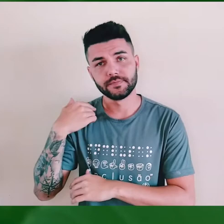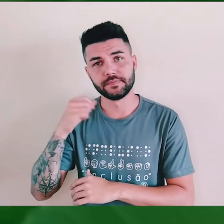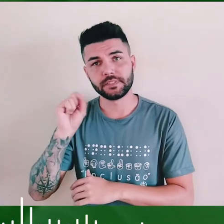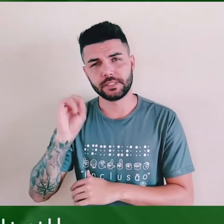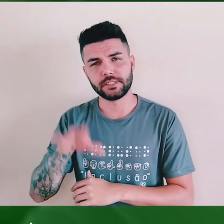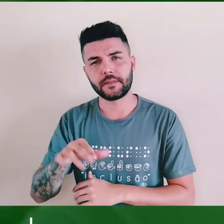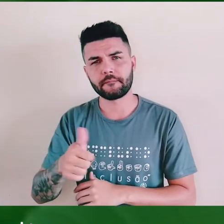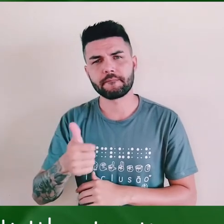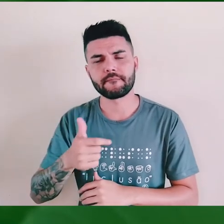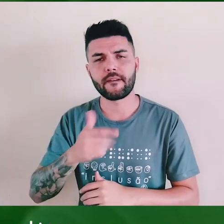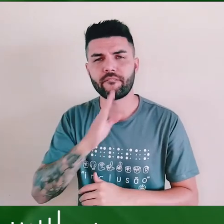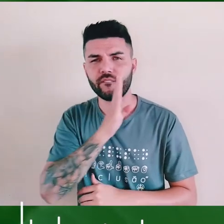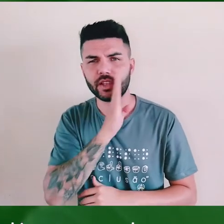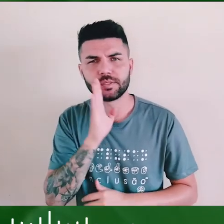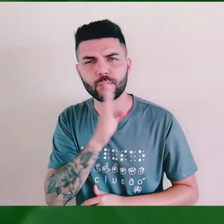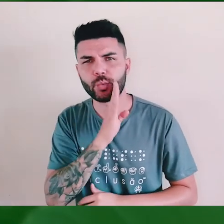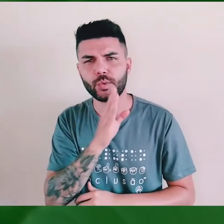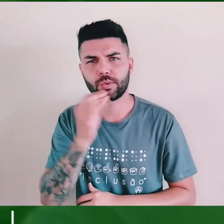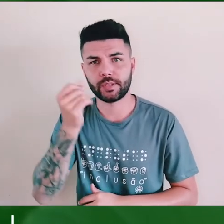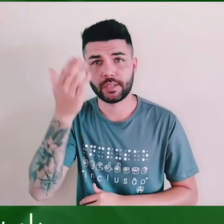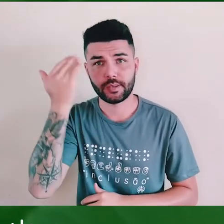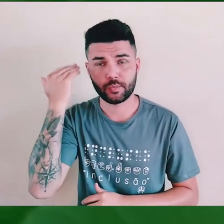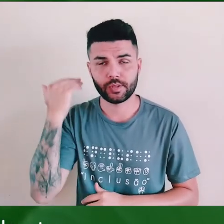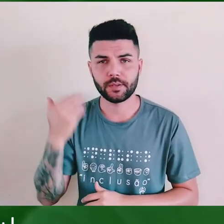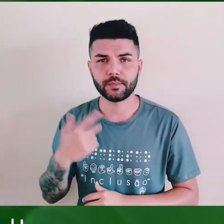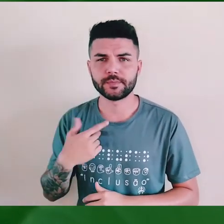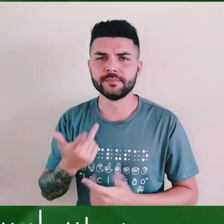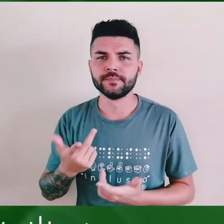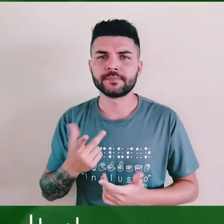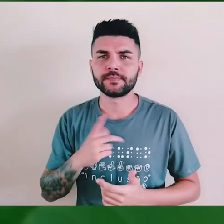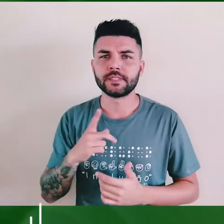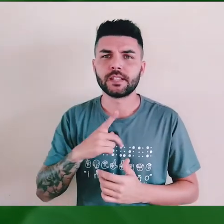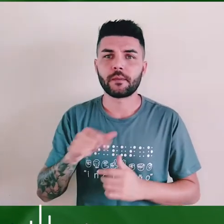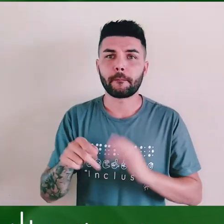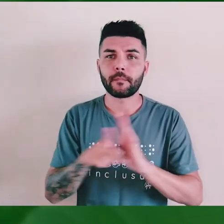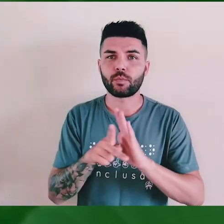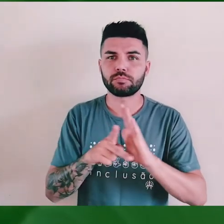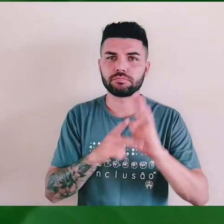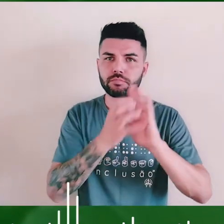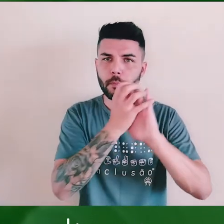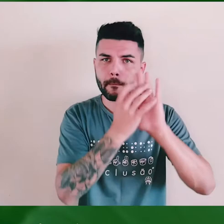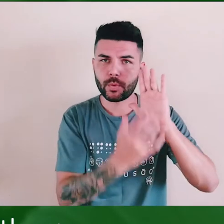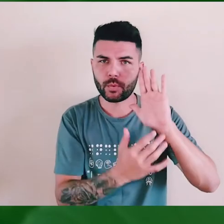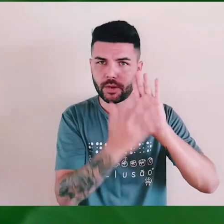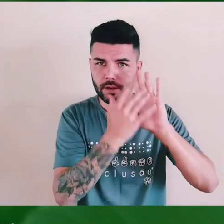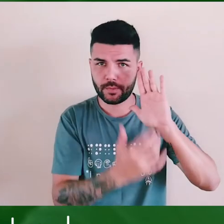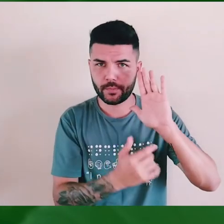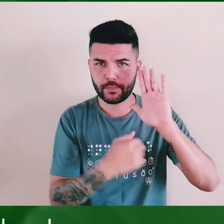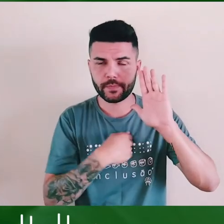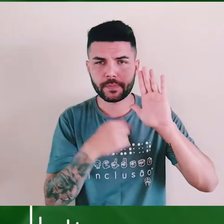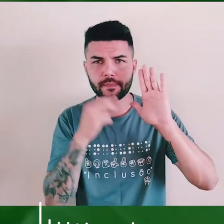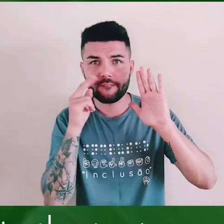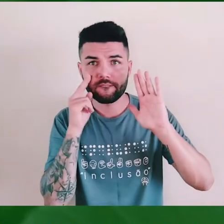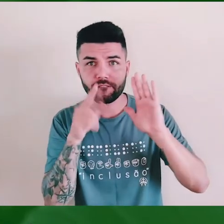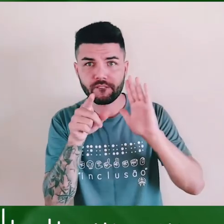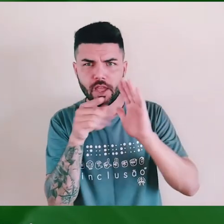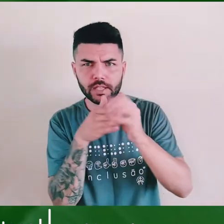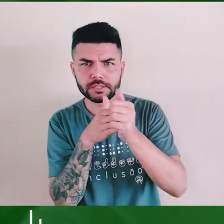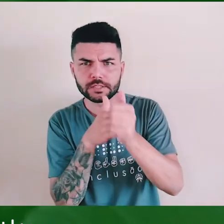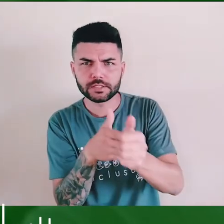o algorítimo fazia a gente ver apenas o que você gostava. Então se você curte coisas